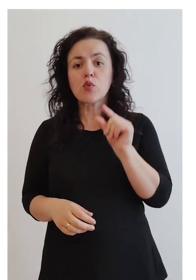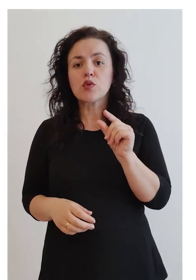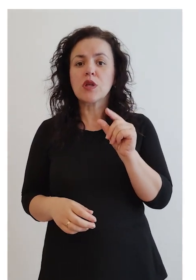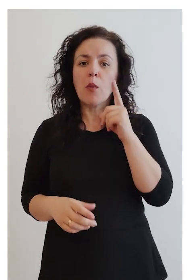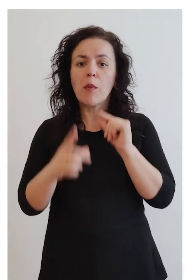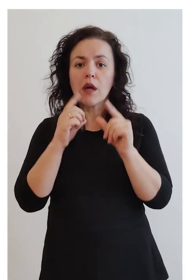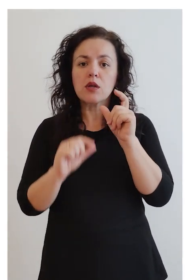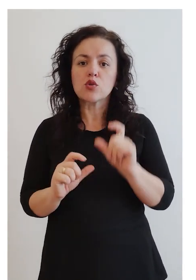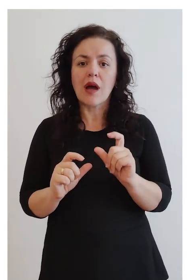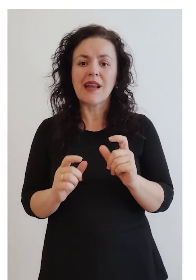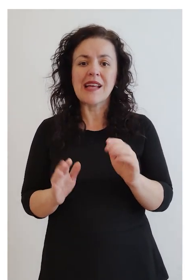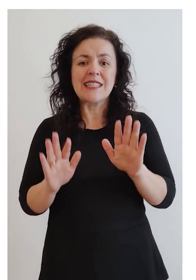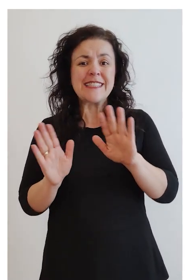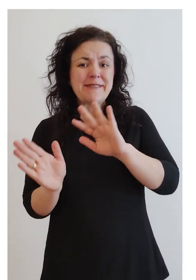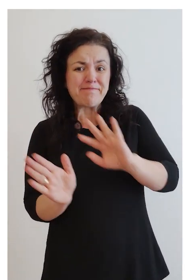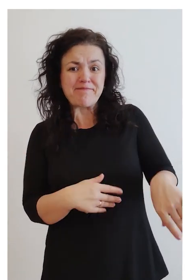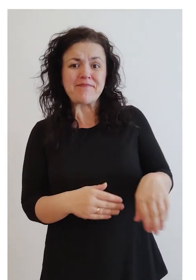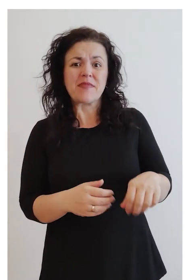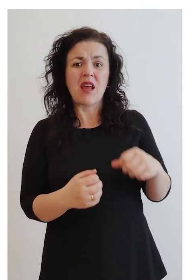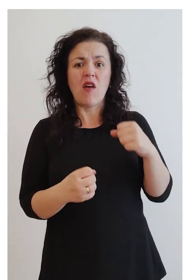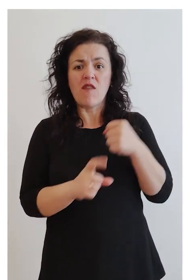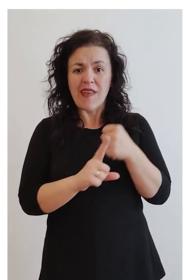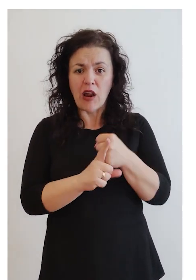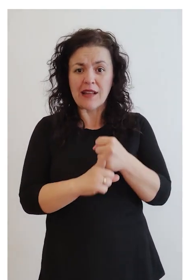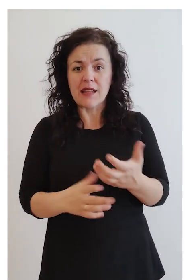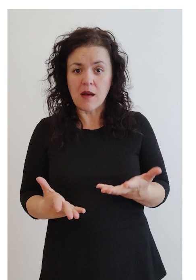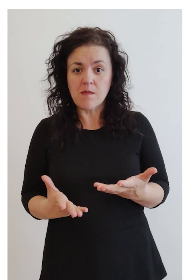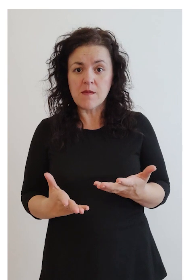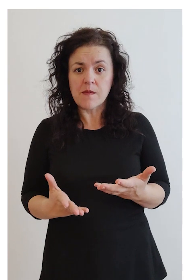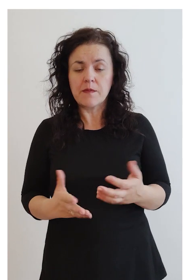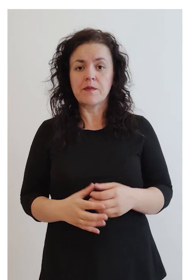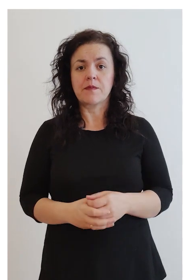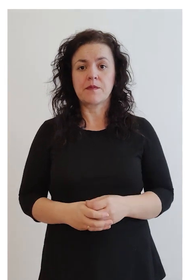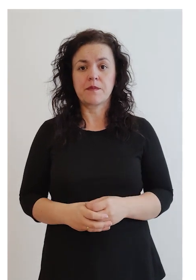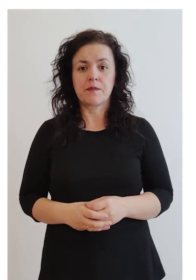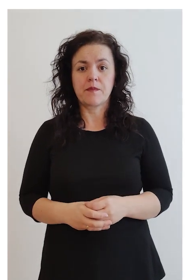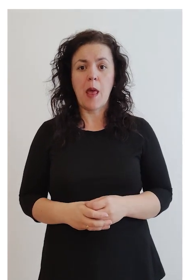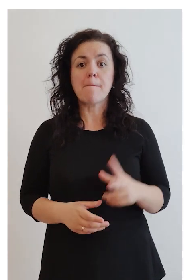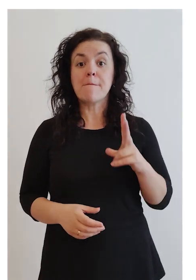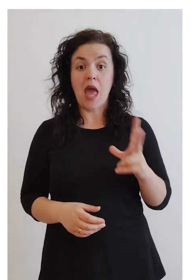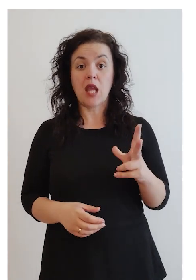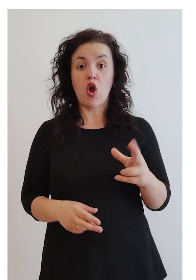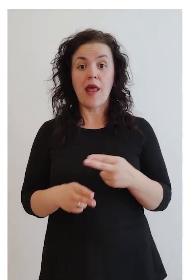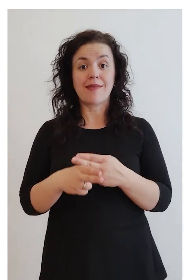Pericolele naturale nu sunt întotdeauna indicate prin semne și garduri în unele regiuni.